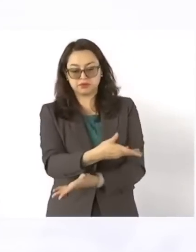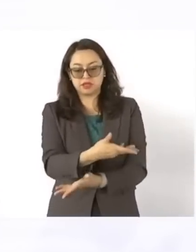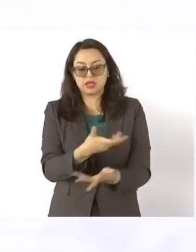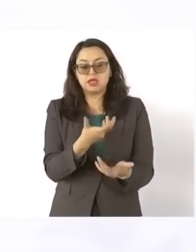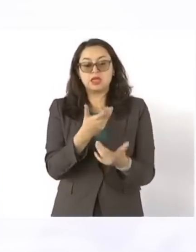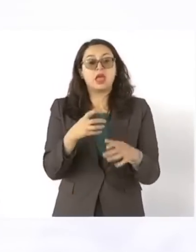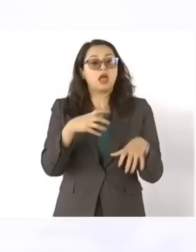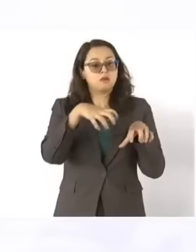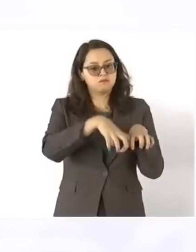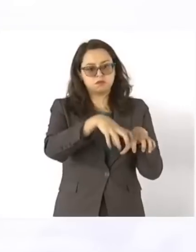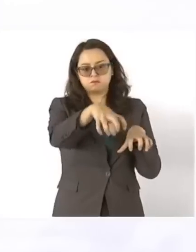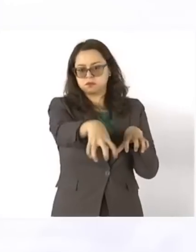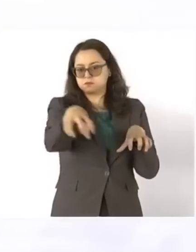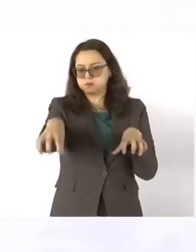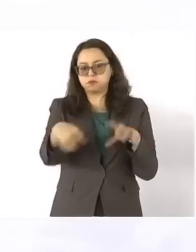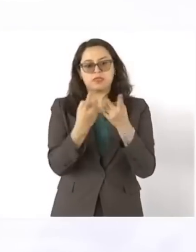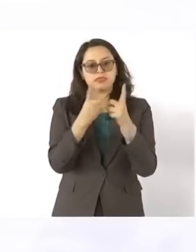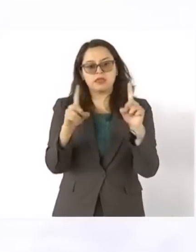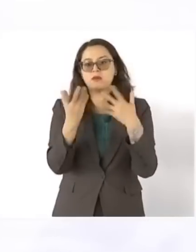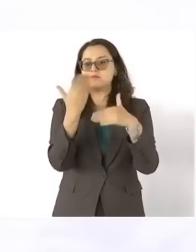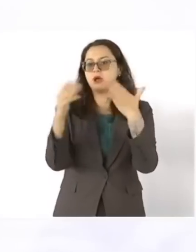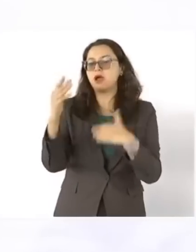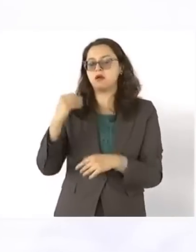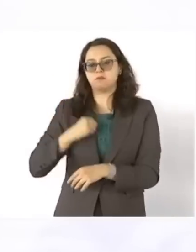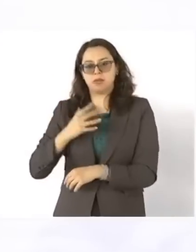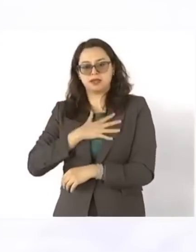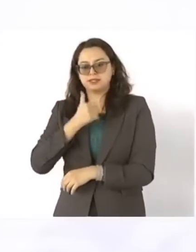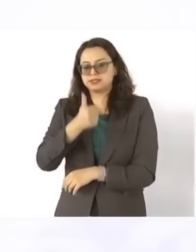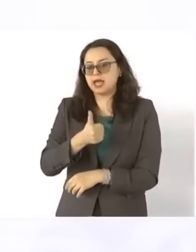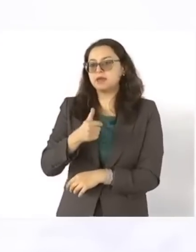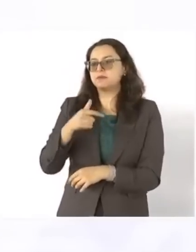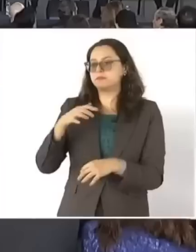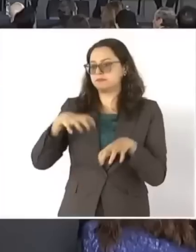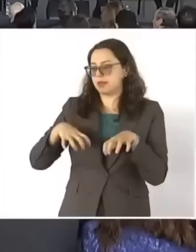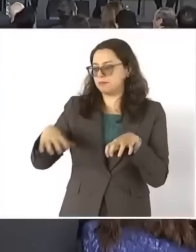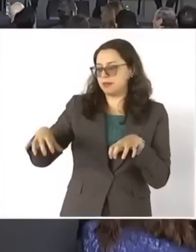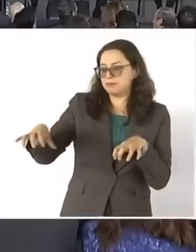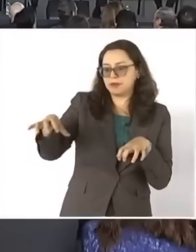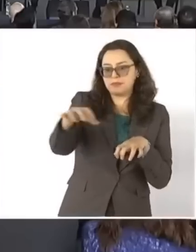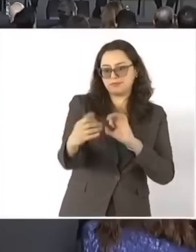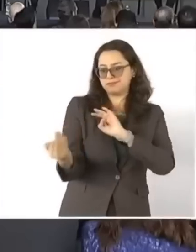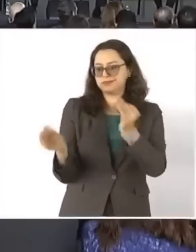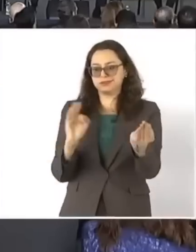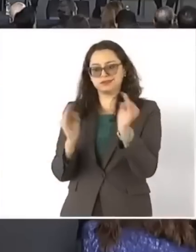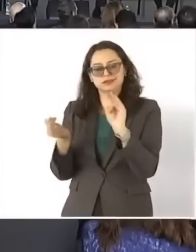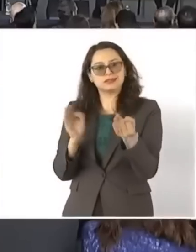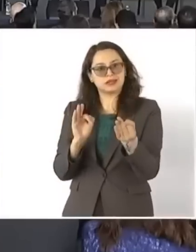de bienestar a partir de vocaciones regionales que esta es la gran visión que tenemos inició